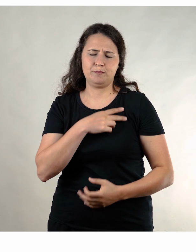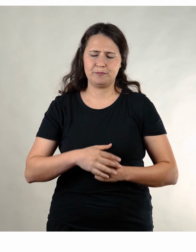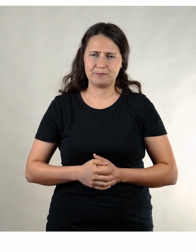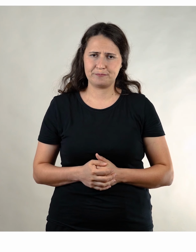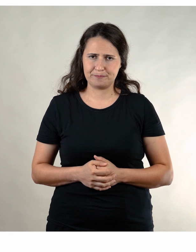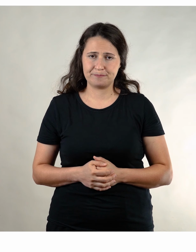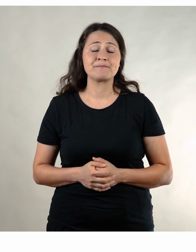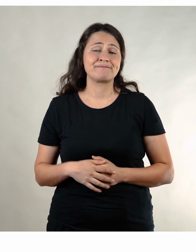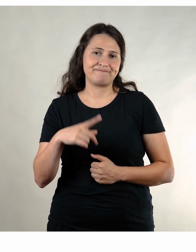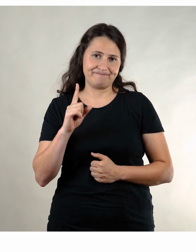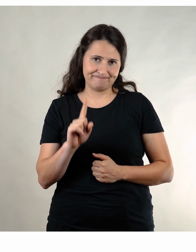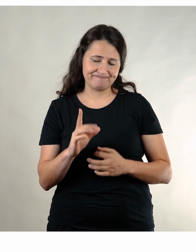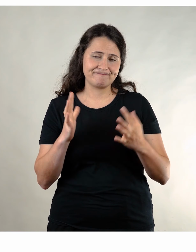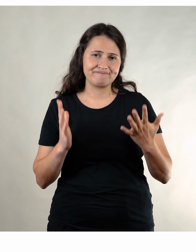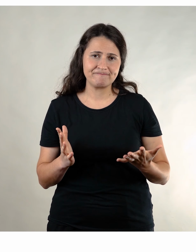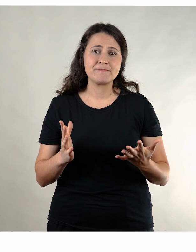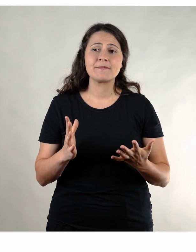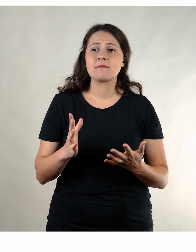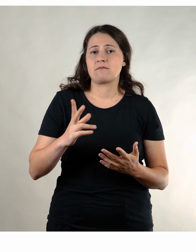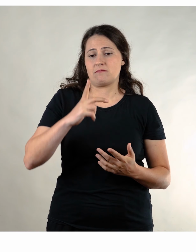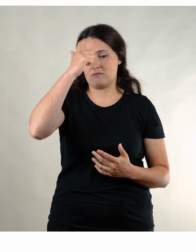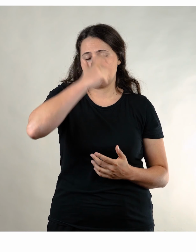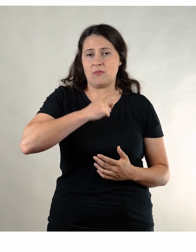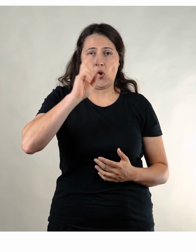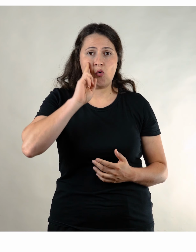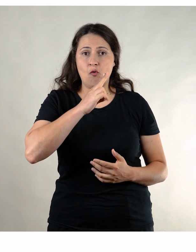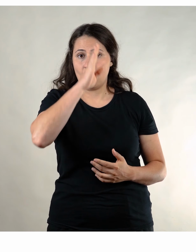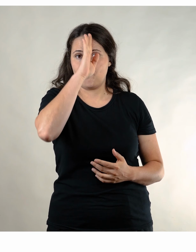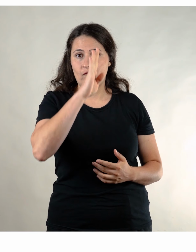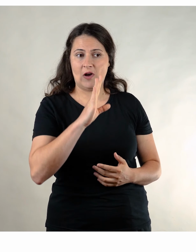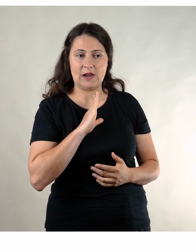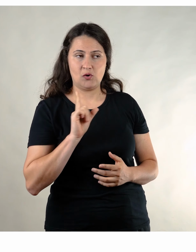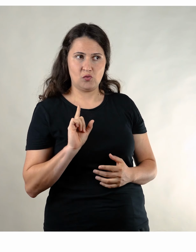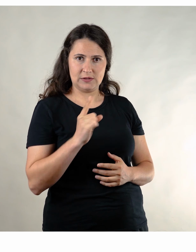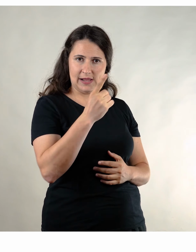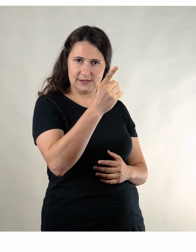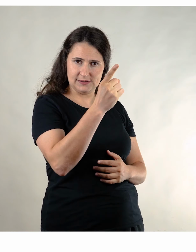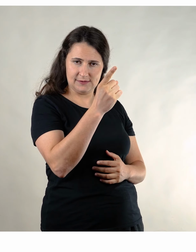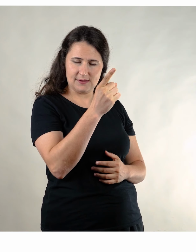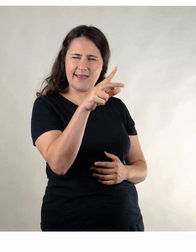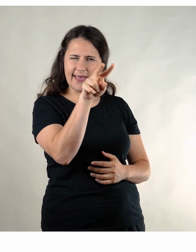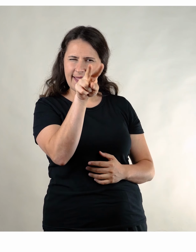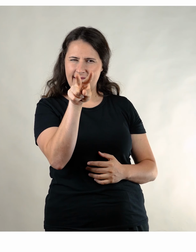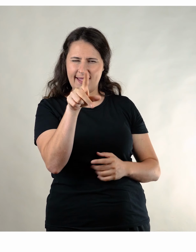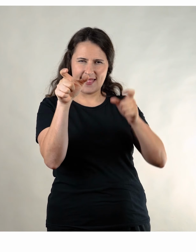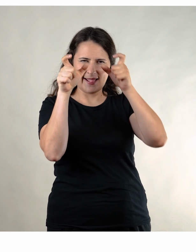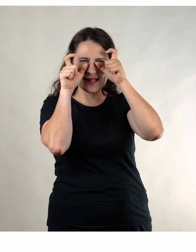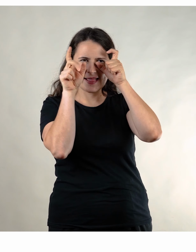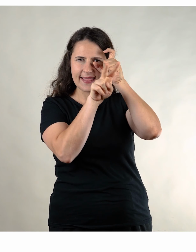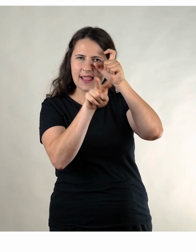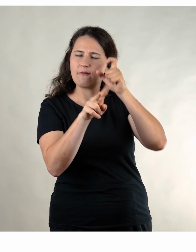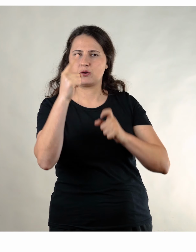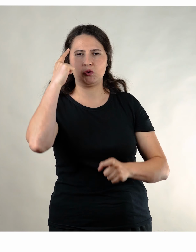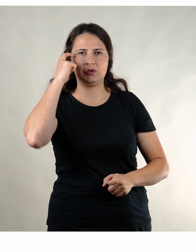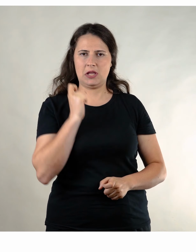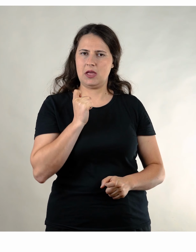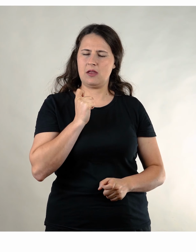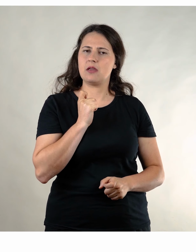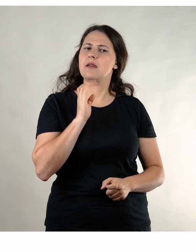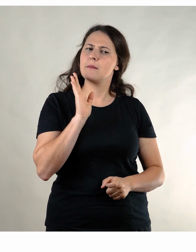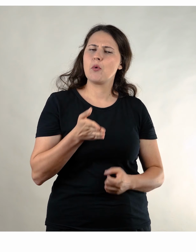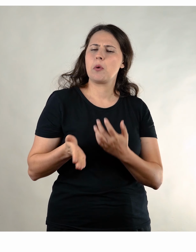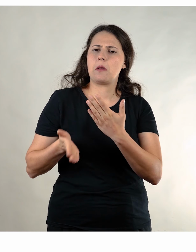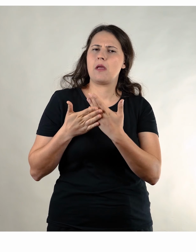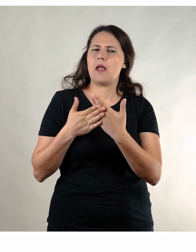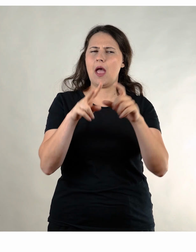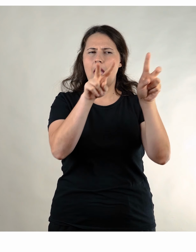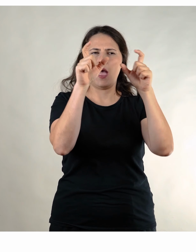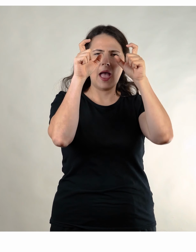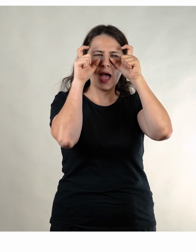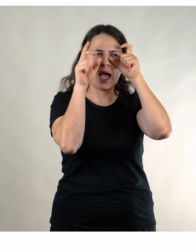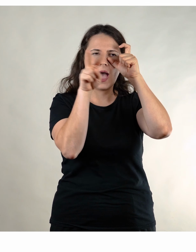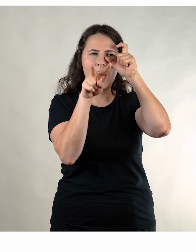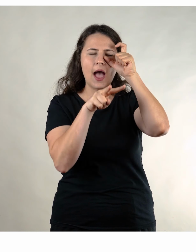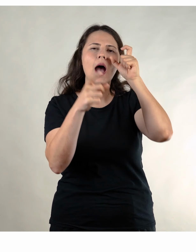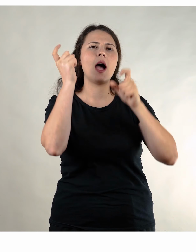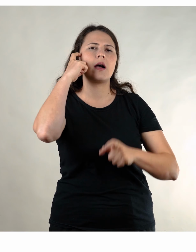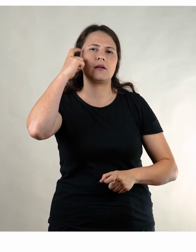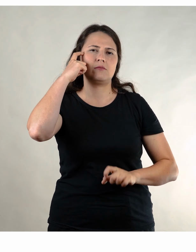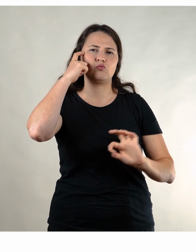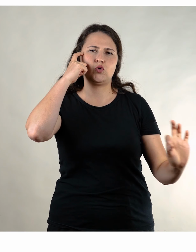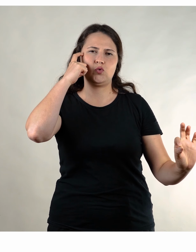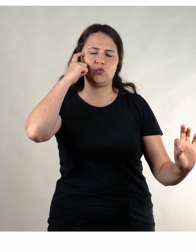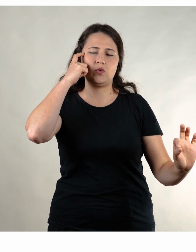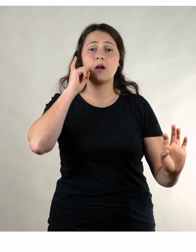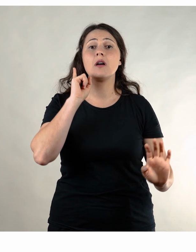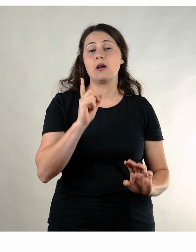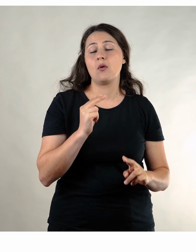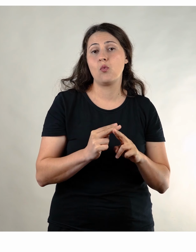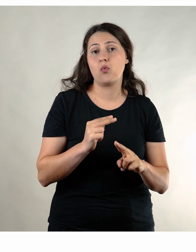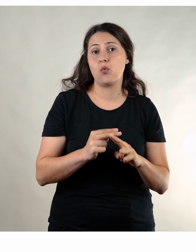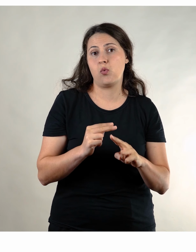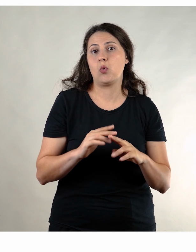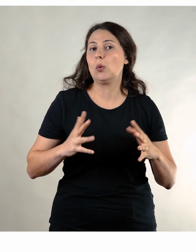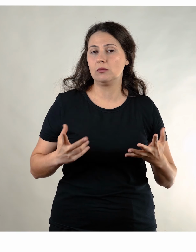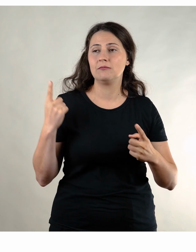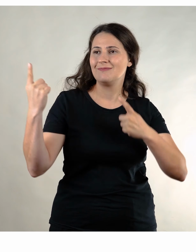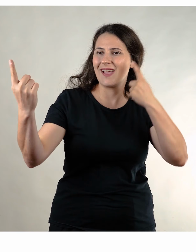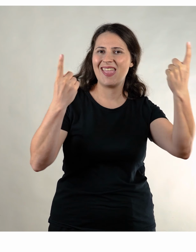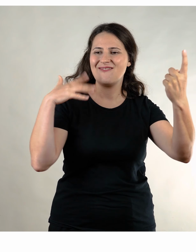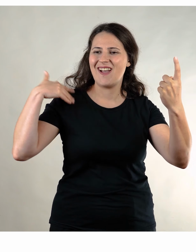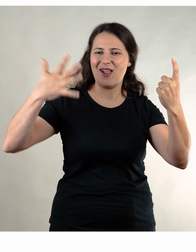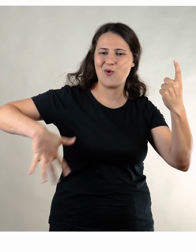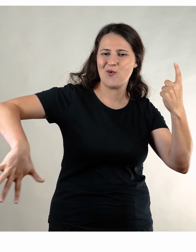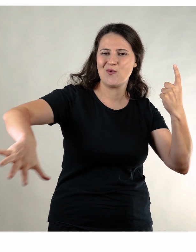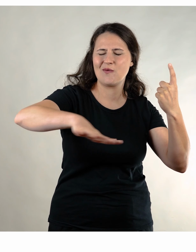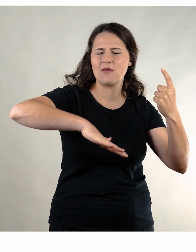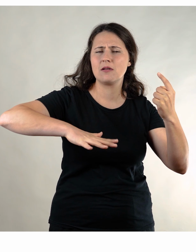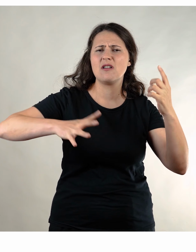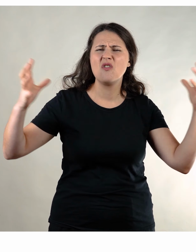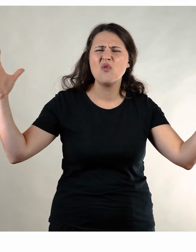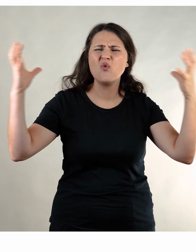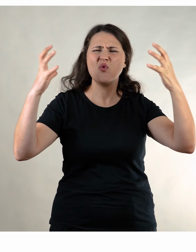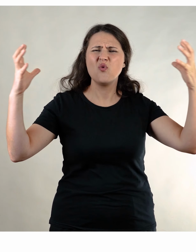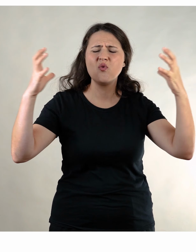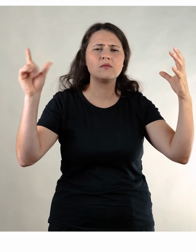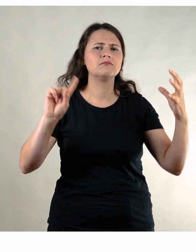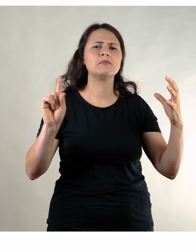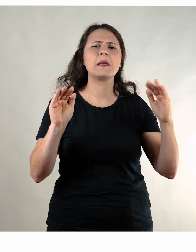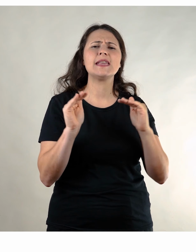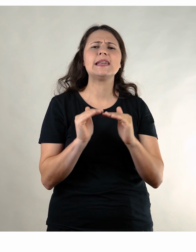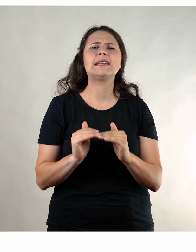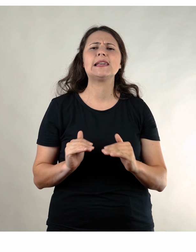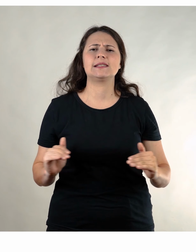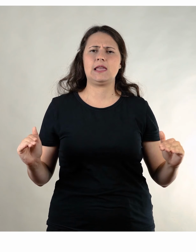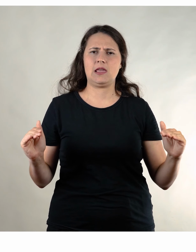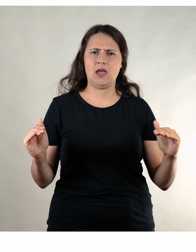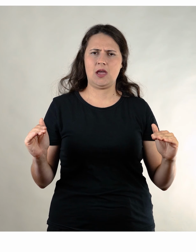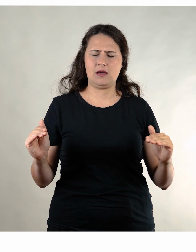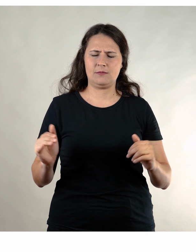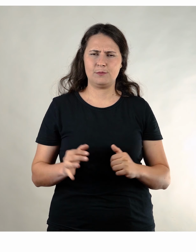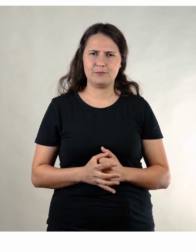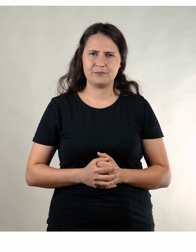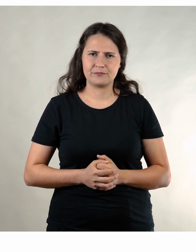Έτσι, ο ταξιδιώτης με προβλήματα ακοής που ξέρει να διαβάζει, μπορεί να λάβει βοήθεια. Αρκεί ο περιβάλλον χώρος να μην έχει πολύ θόρυβο.